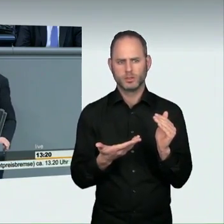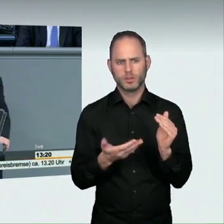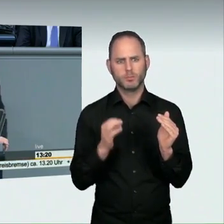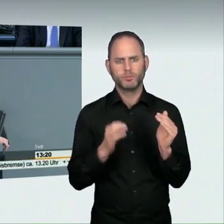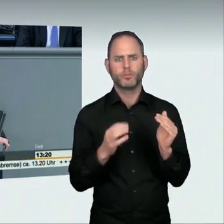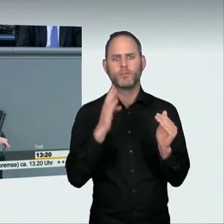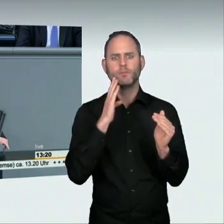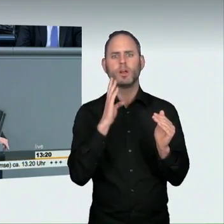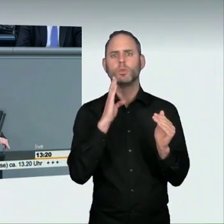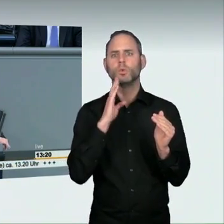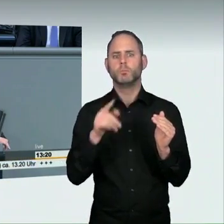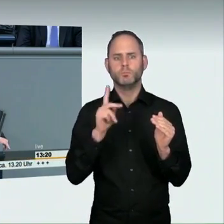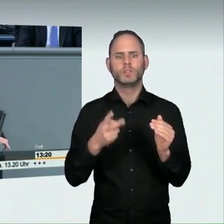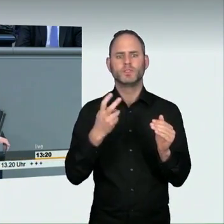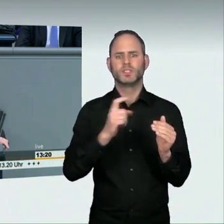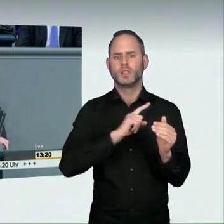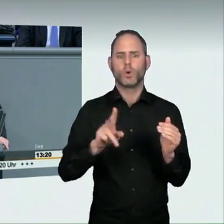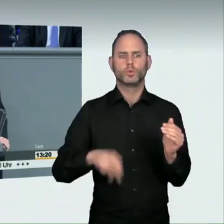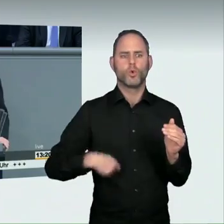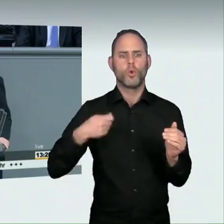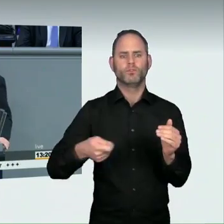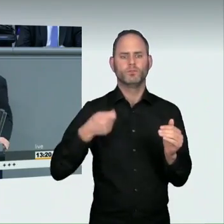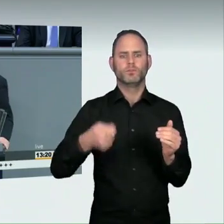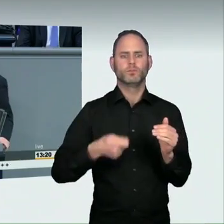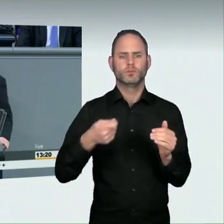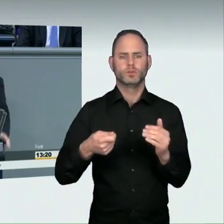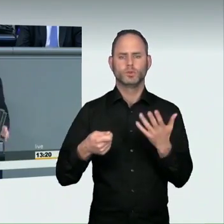dauerhaft 183 Euro auf die Mieter umzulegen.